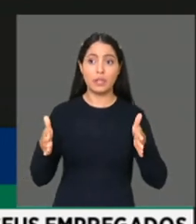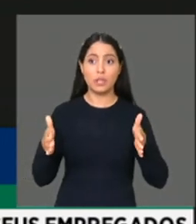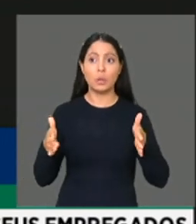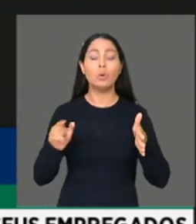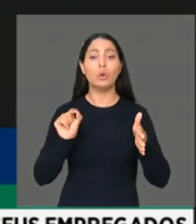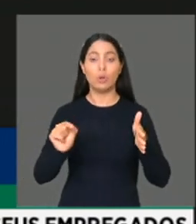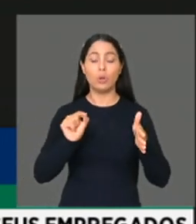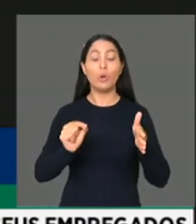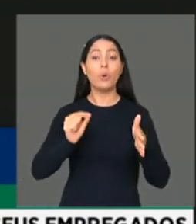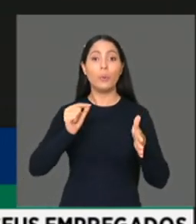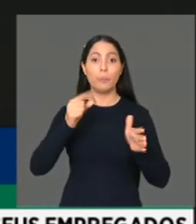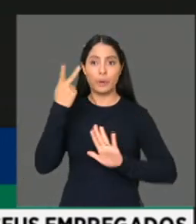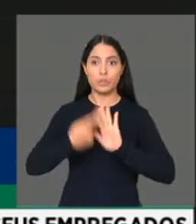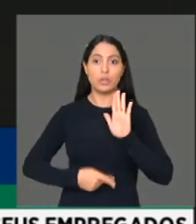ODO, UM DOS PROJETOS DA DEPUTADA NATÁLIA DO NOSSO